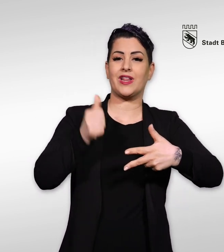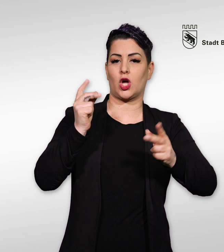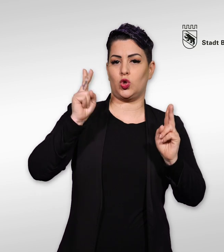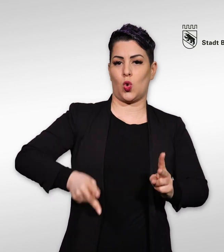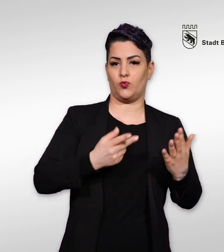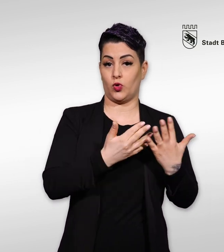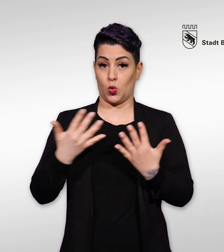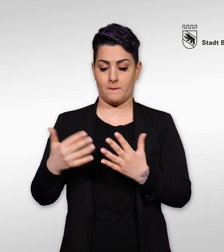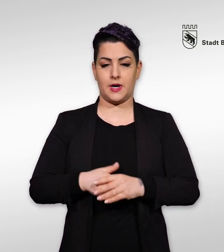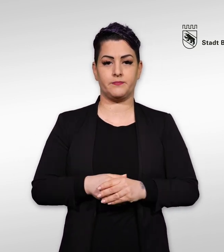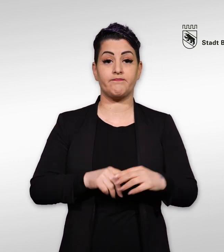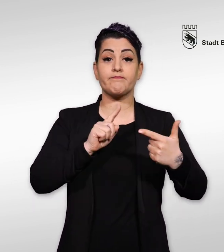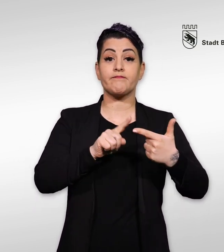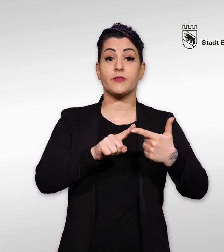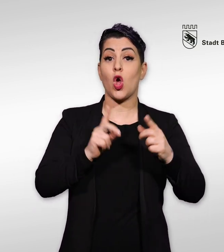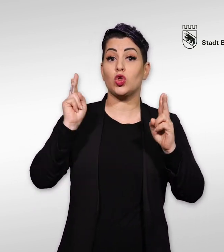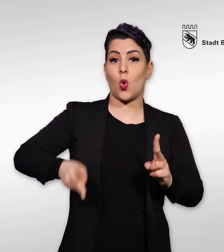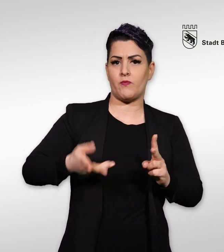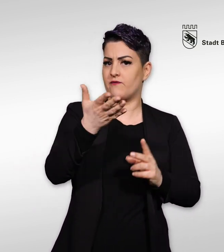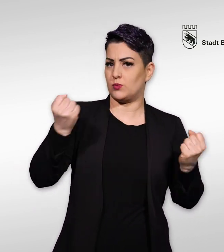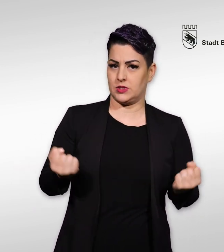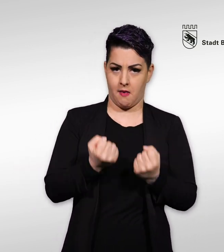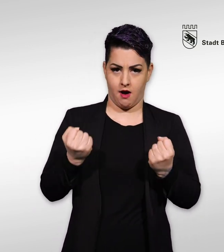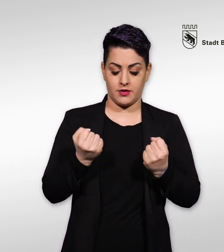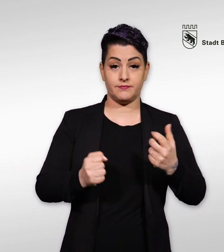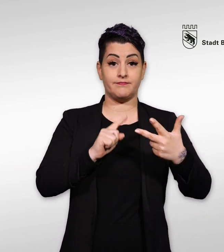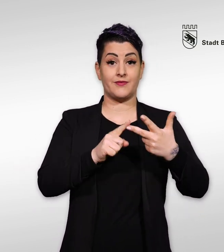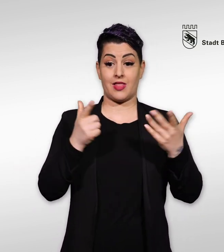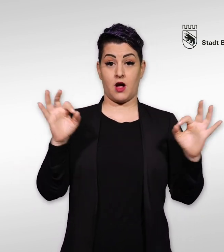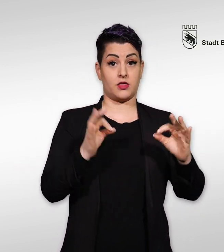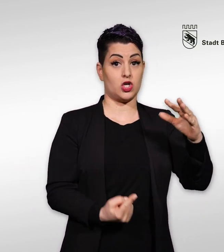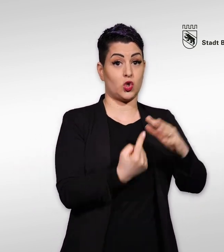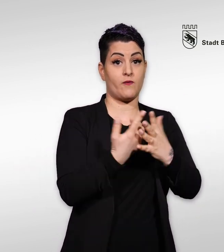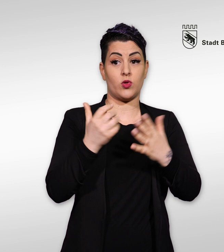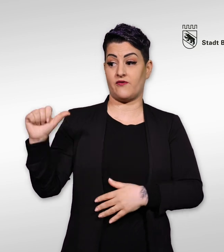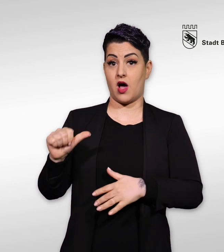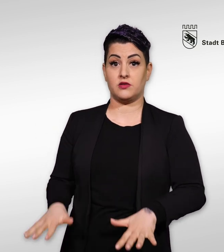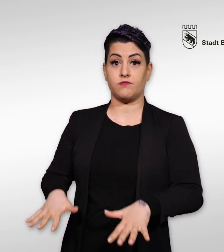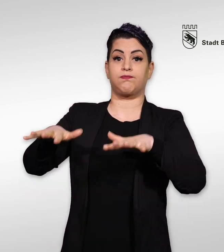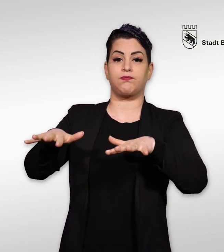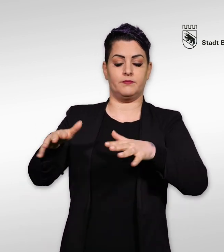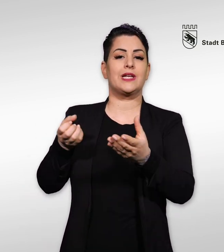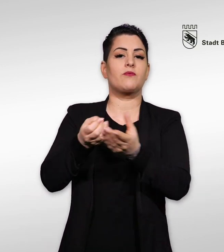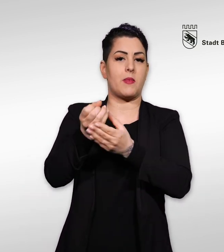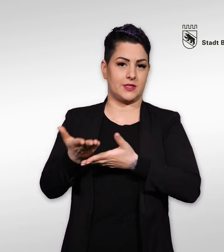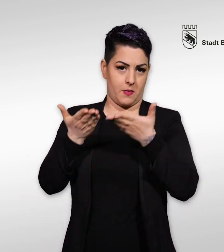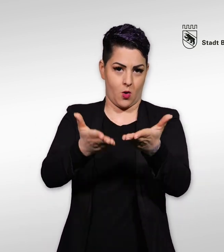was Sie in einem Notfall tun sollen und wie Sie im Fall einer Katastrophe oder im Fall von Hochwasser informiert bleiben.